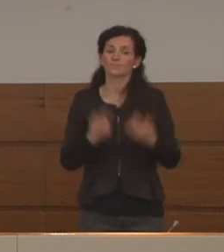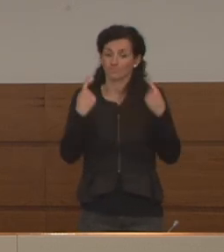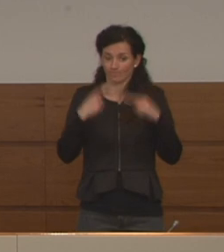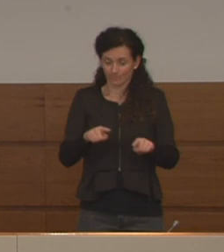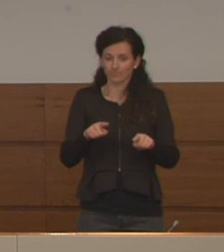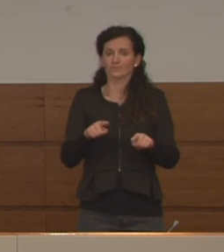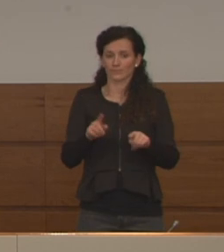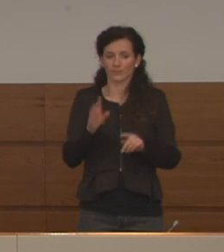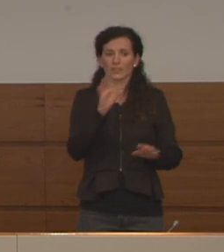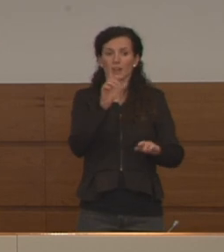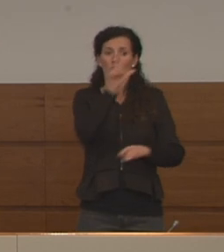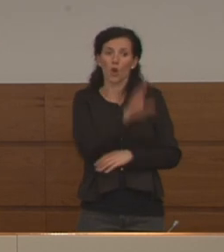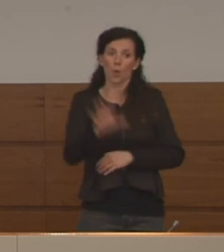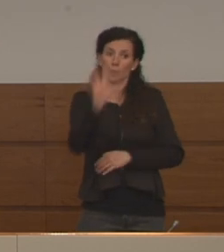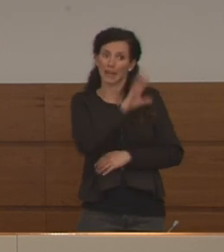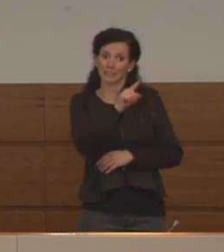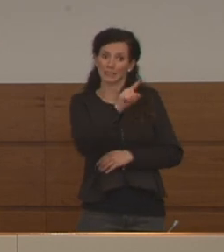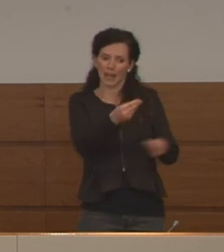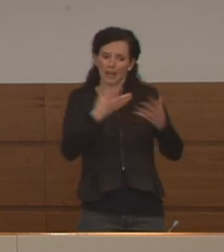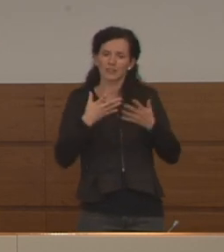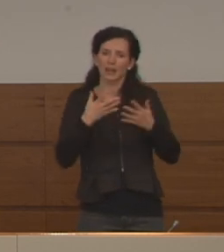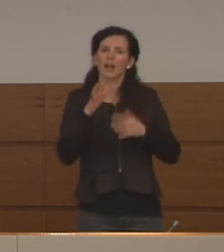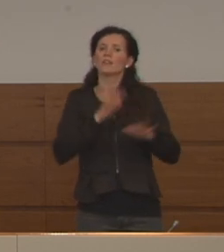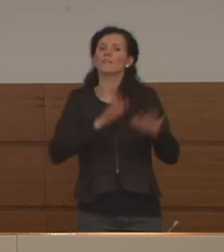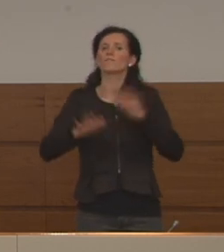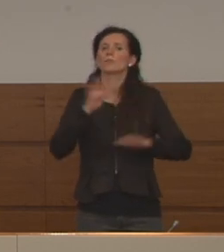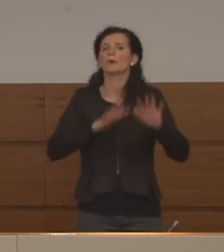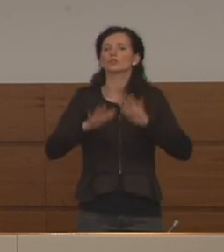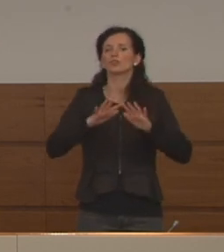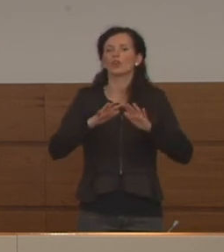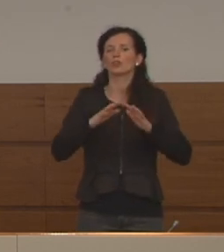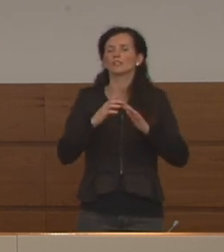che Regione Lombardia ha fornito nei giorni scorsi sulla mobilità della